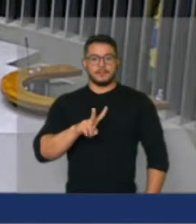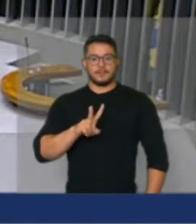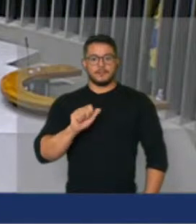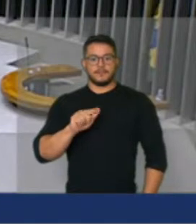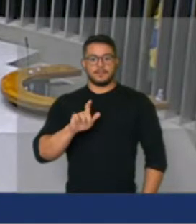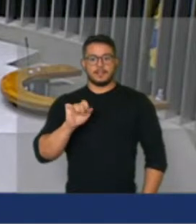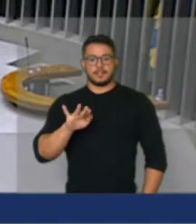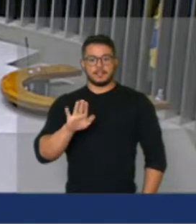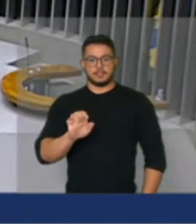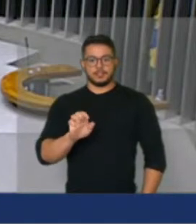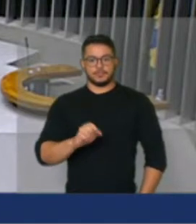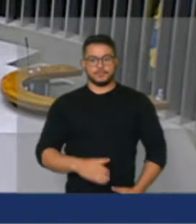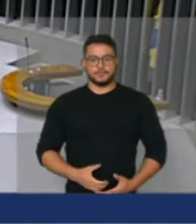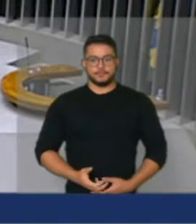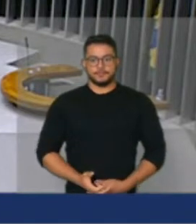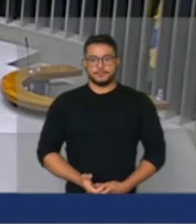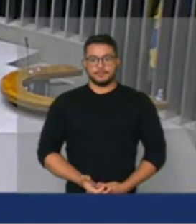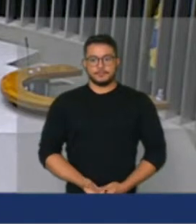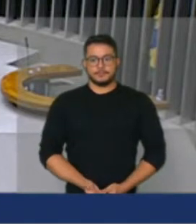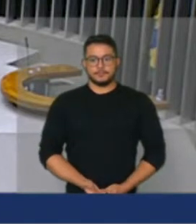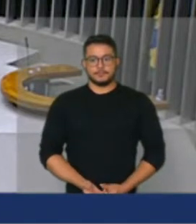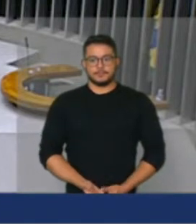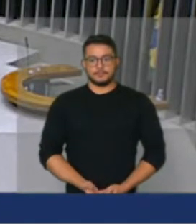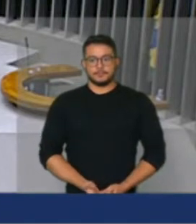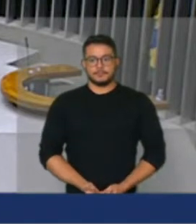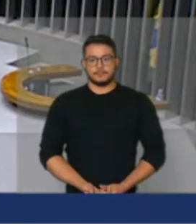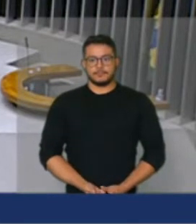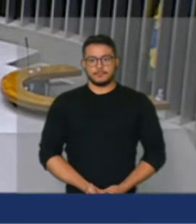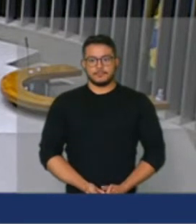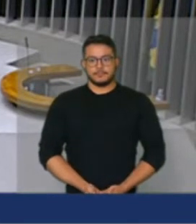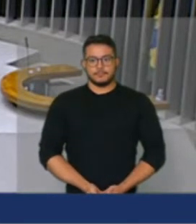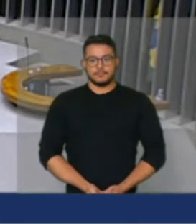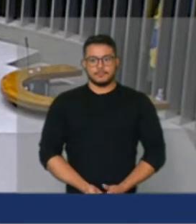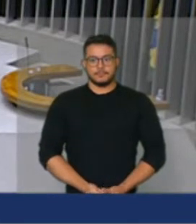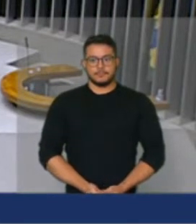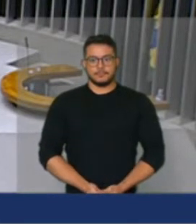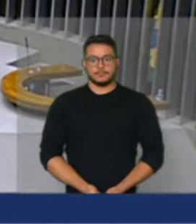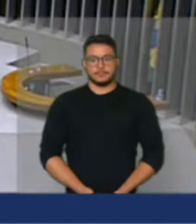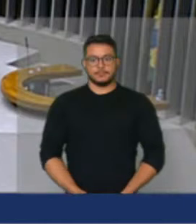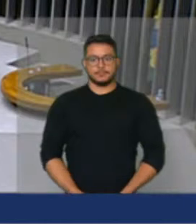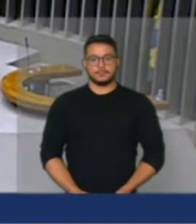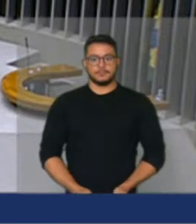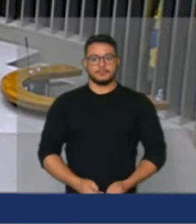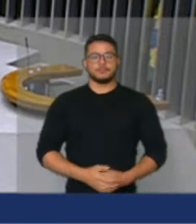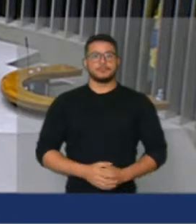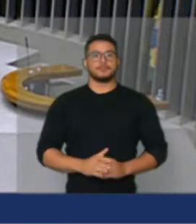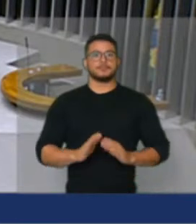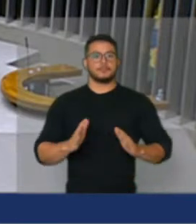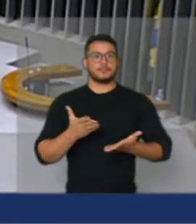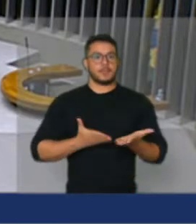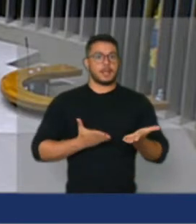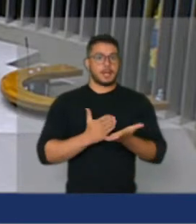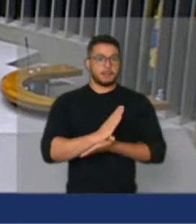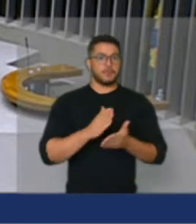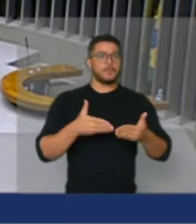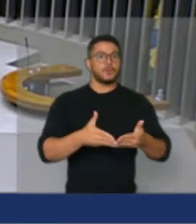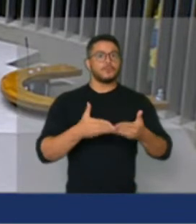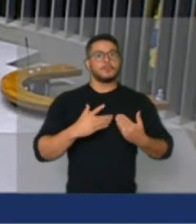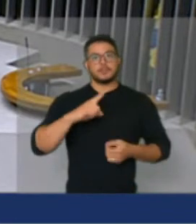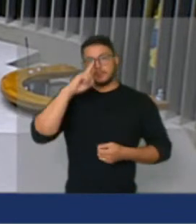OBRIGADA. -- [PRESIDENTE]: [REPÓRTER]: PORTANTO FOI APROVADO O REQUERIMENTO DE CONVOCAÇÃO DO MINISTRO DA ECONOMIA PAULO GUEDES POR 310 VOTOS FAVORÁVEIS, 142 CONTRÁ RIOS. A DATA AINDA SERÁ